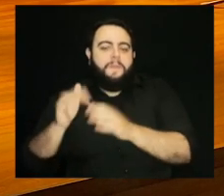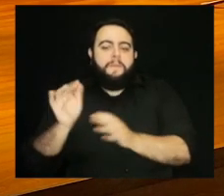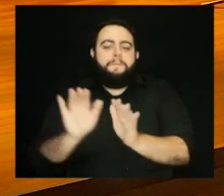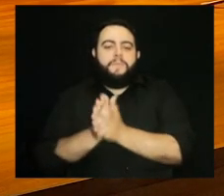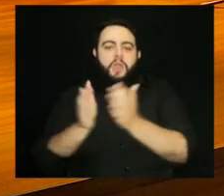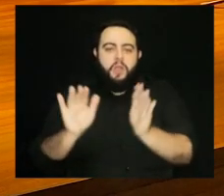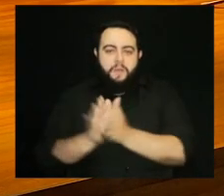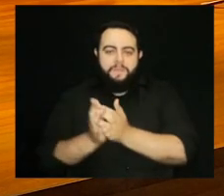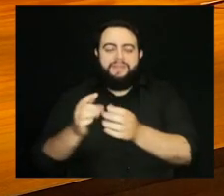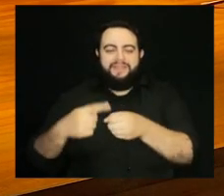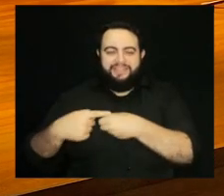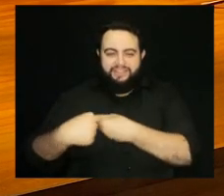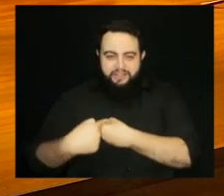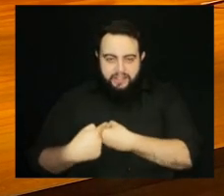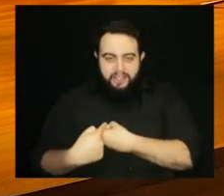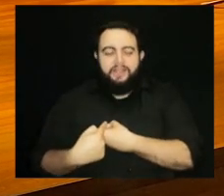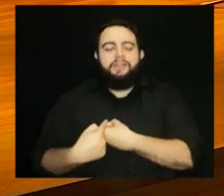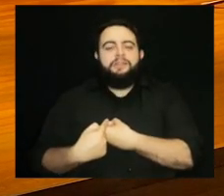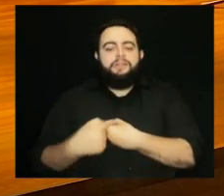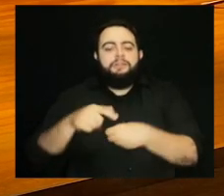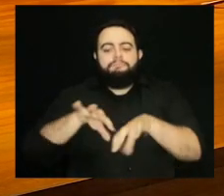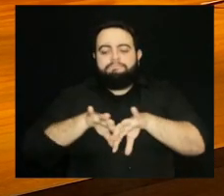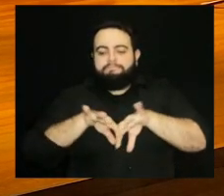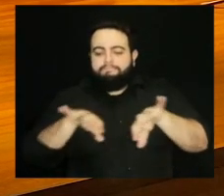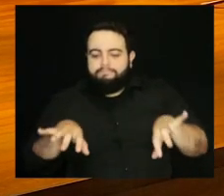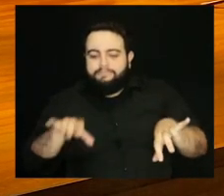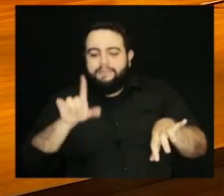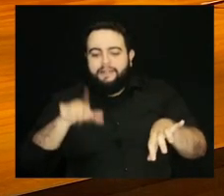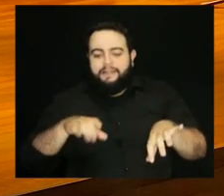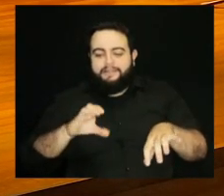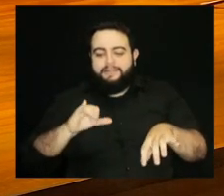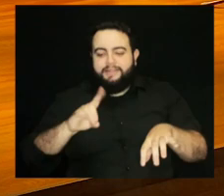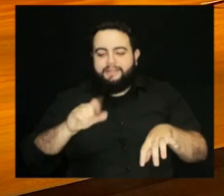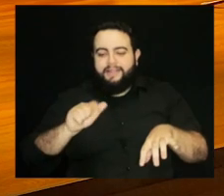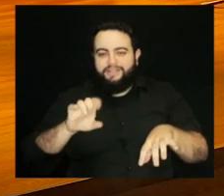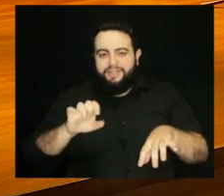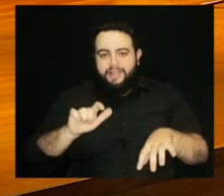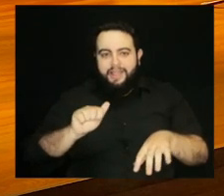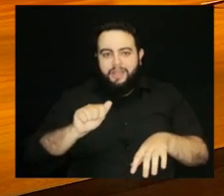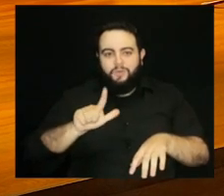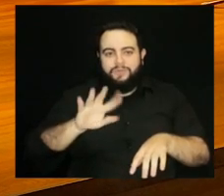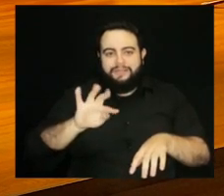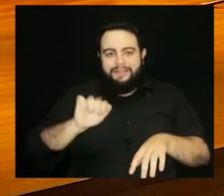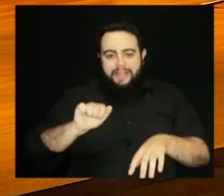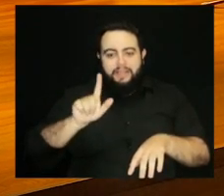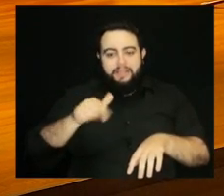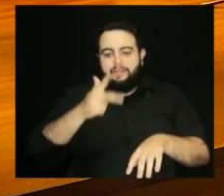a cidade então se dividia entre a cidade alta, que é a região do Centro Histórico hoje, e a Cidade Baixa